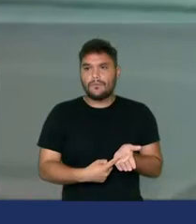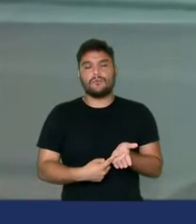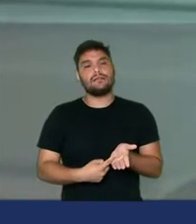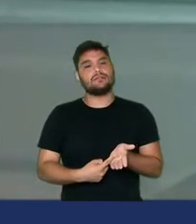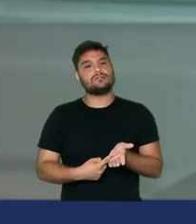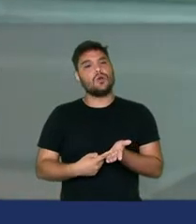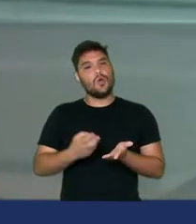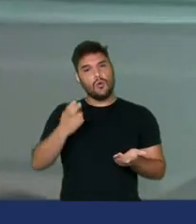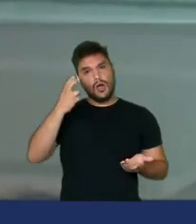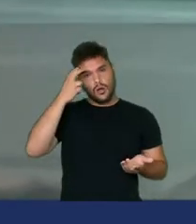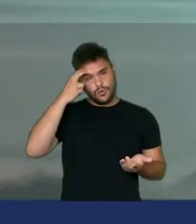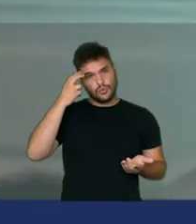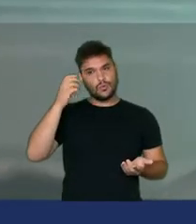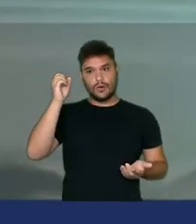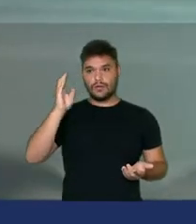TÊM UM COMPROMISSO COM A CULTURA DO NOSSO PAÍS E COM